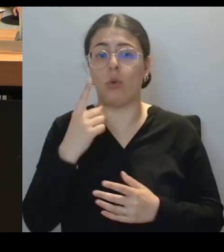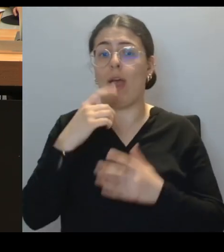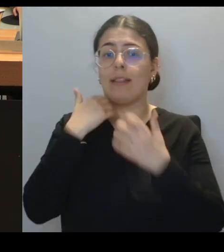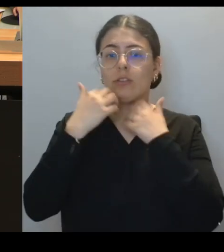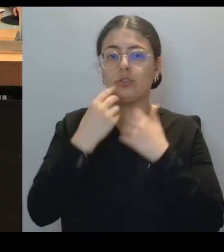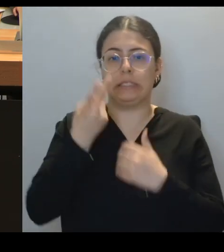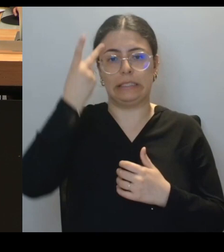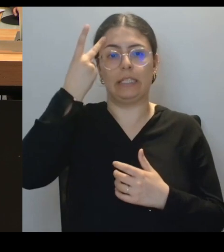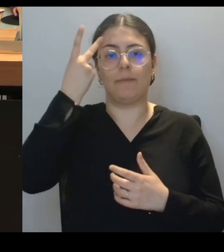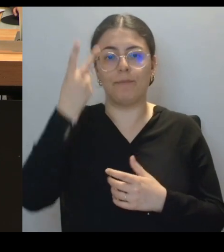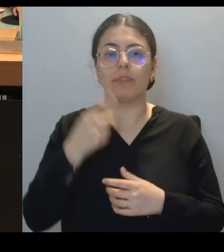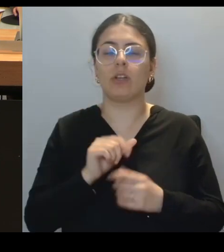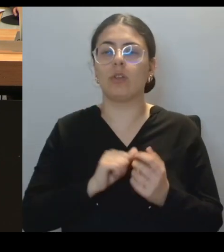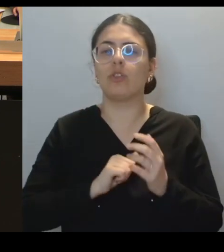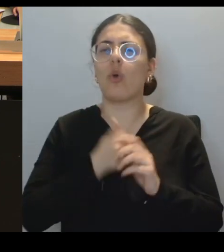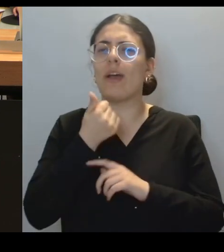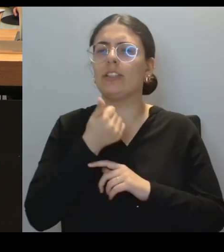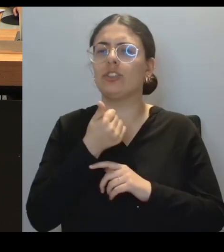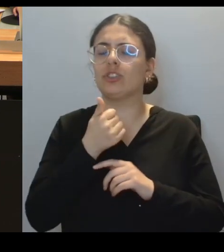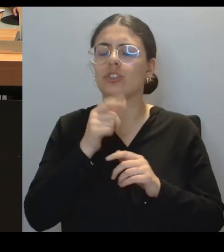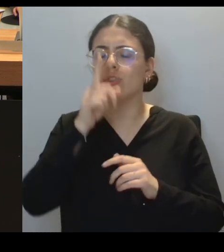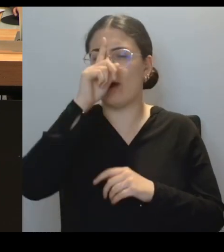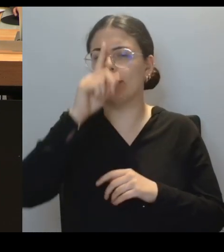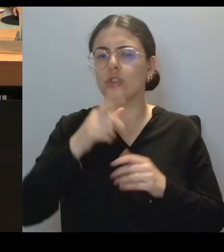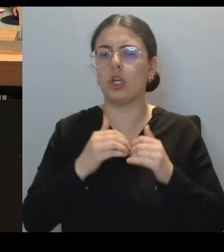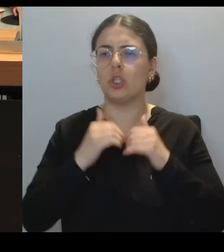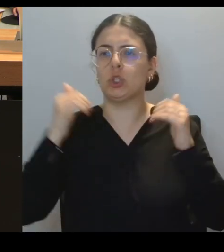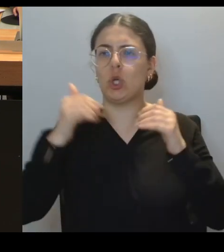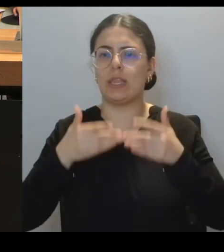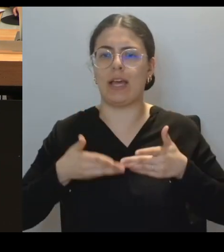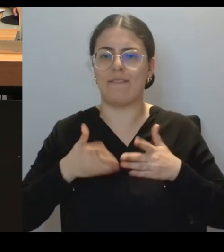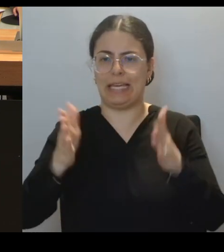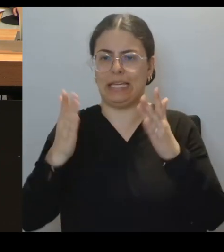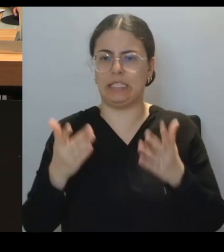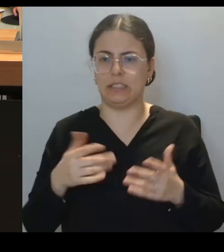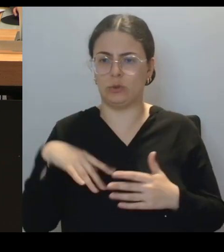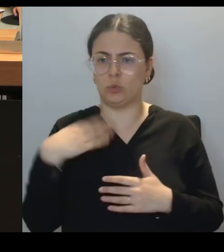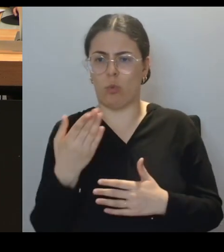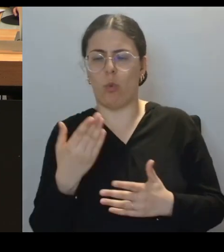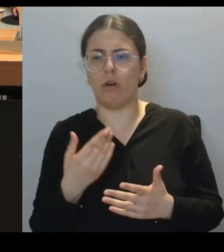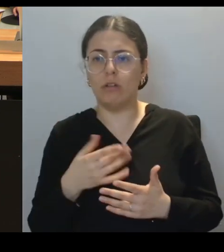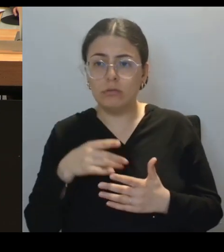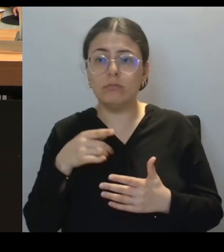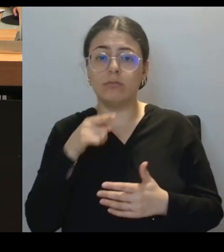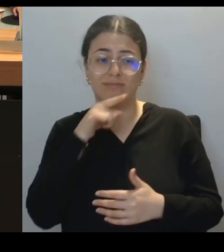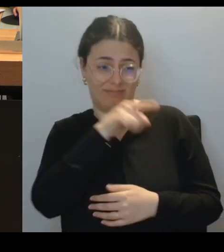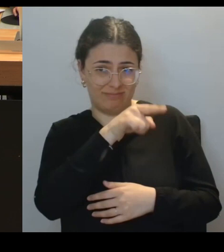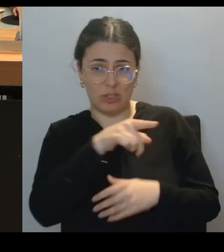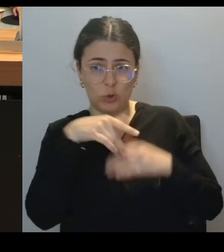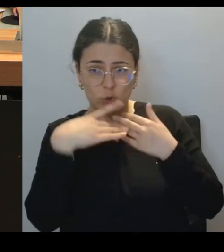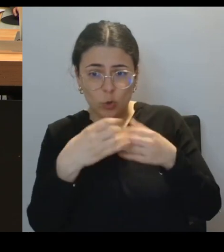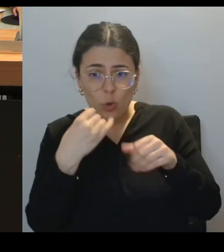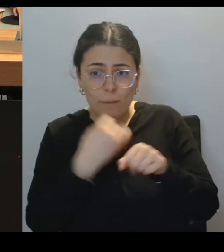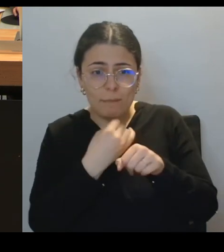Industrielandes, Den machen sie, und damit gehen sie auch unter. Erst mal in Ostdeutschland und demnächst auch im Rest